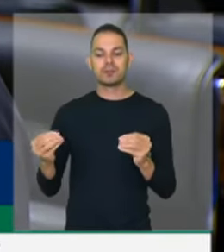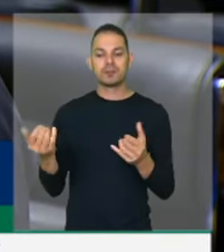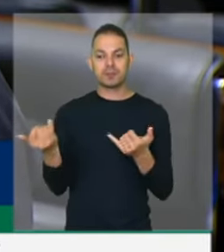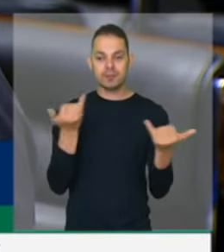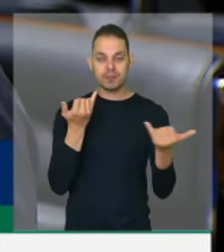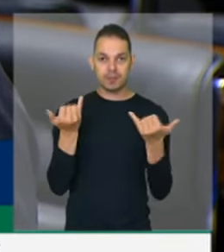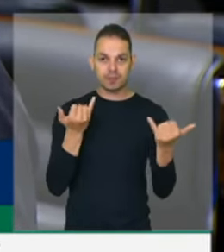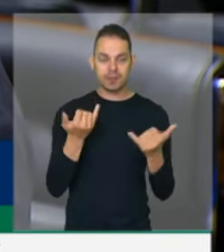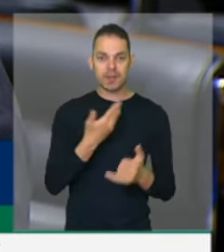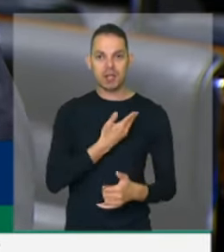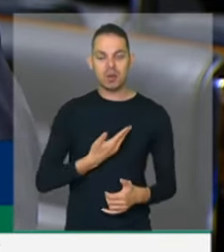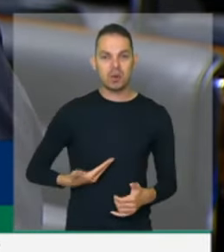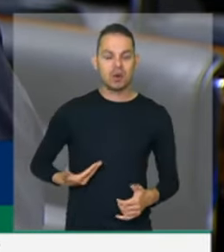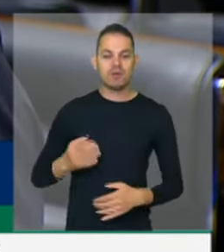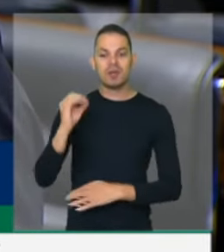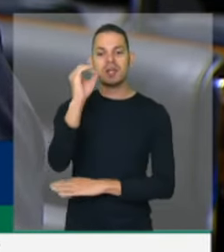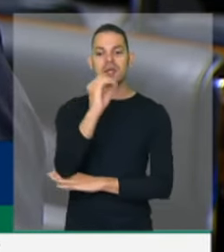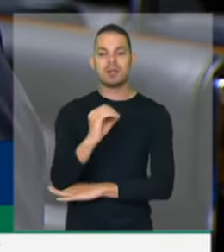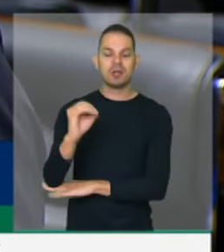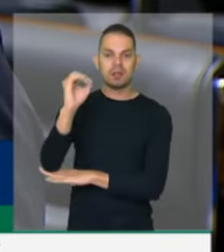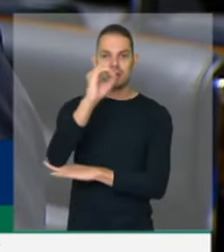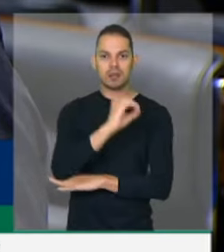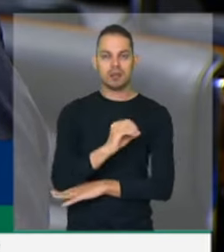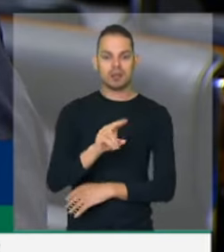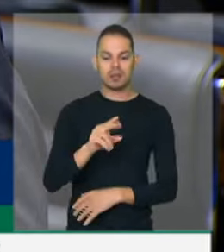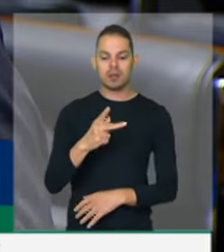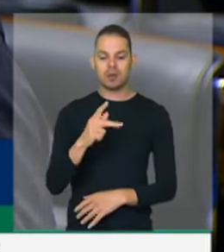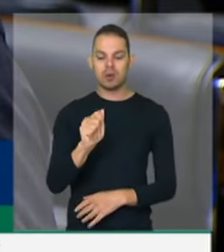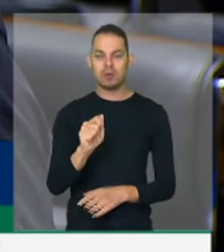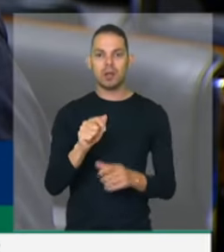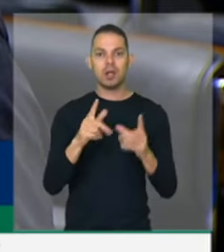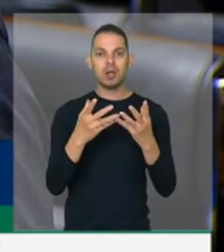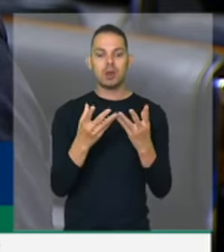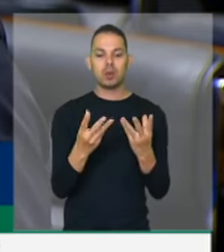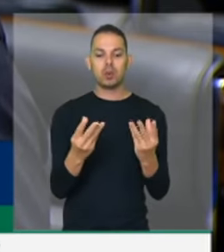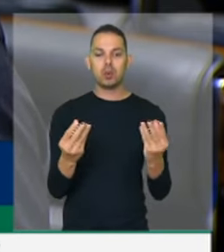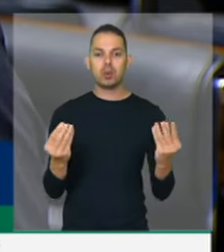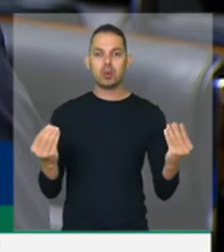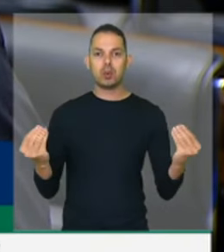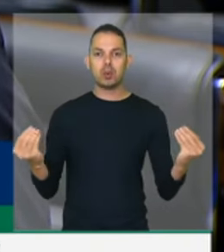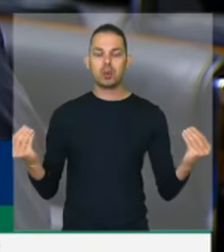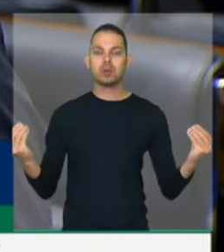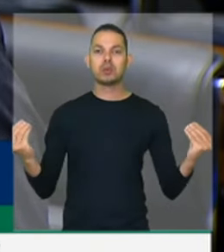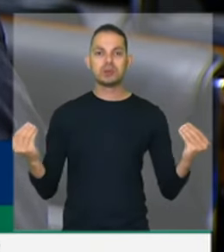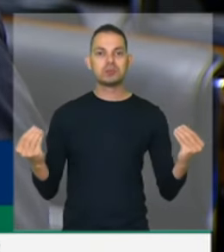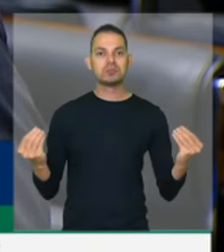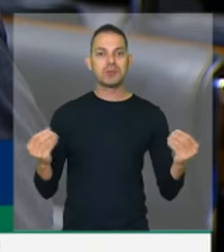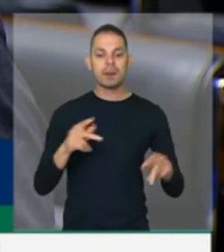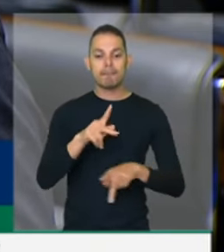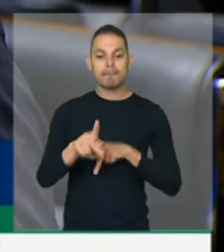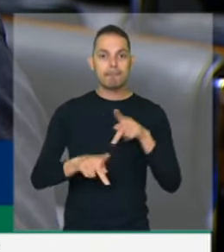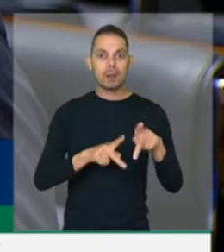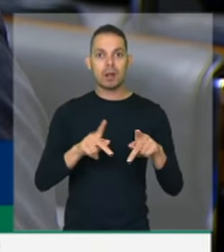SUS, DE PORTO ALEGRE, ESTÃO ESVAZIANDO AS UPAS, ESTÁ DIMINUINDO A DEMANDA DA POPULAÇÃO, A ÚNICA COISA QUE DIMINUI É A UTI, TEMOS